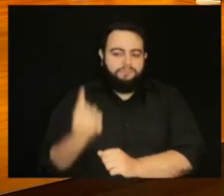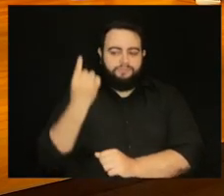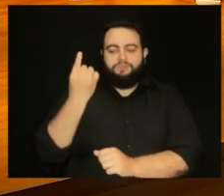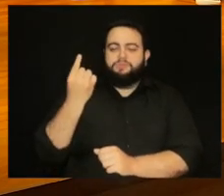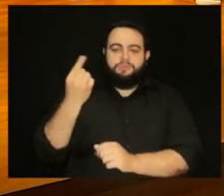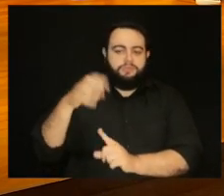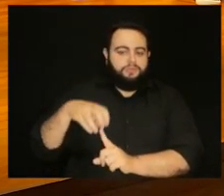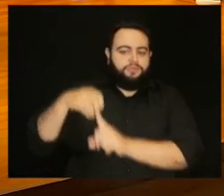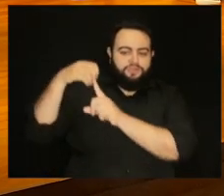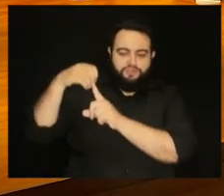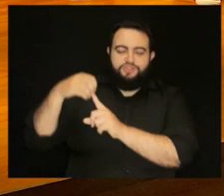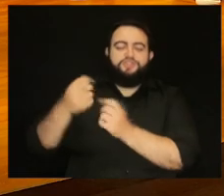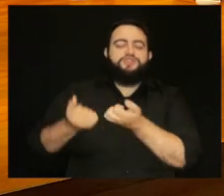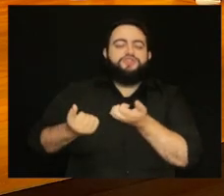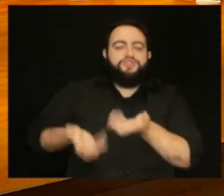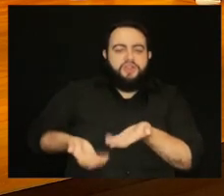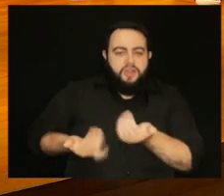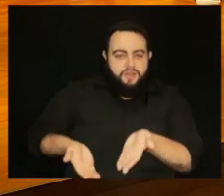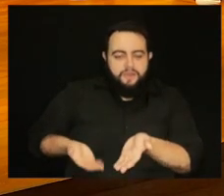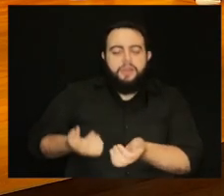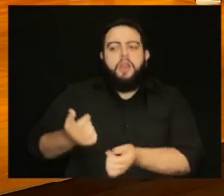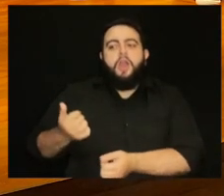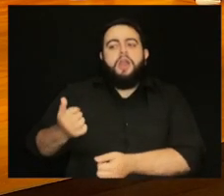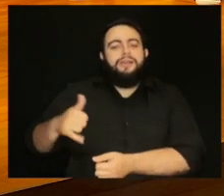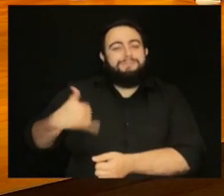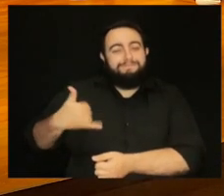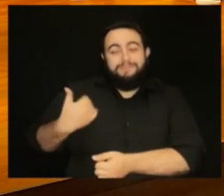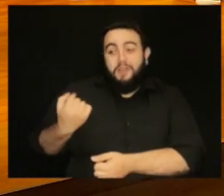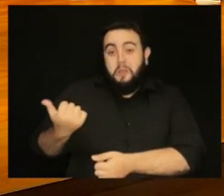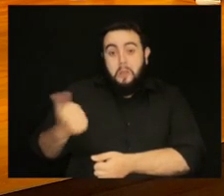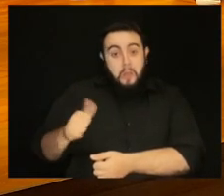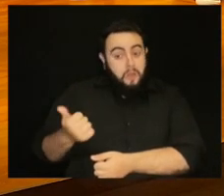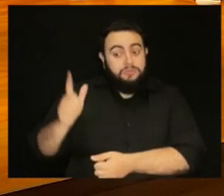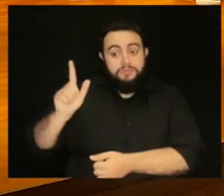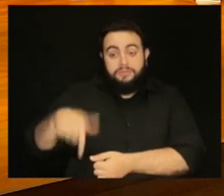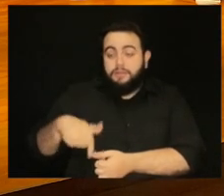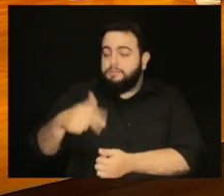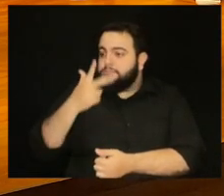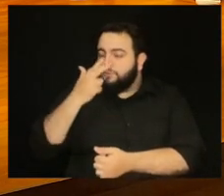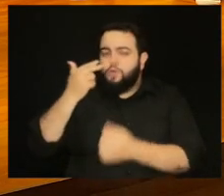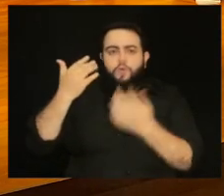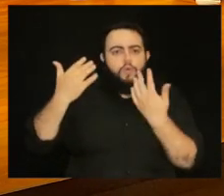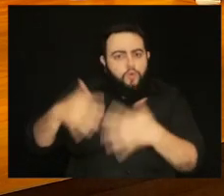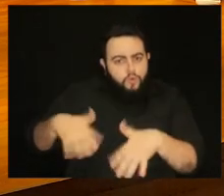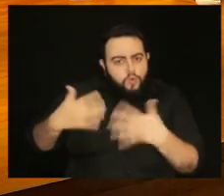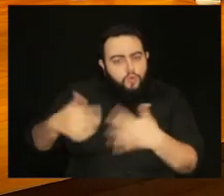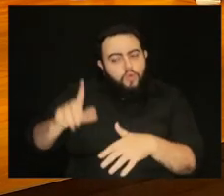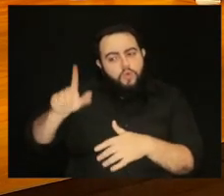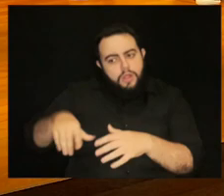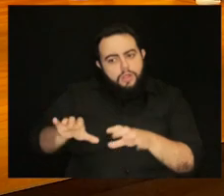anos era aclamado como um flautista inacreditável. Era da turma do Octávio Dutra, tinha sido aluno do